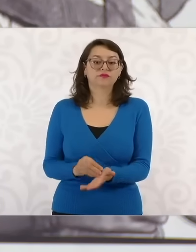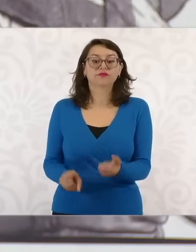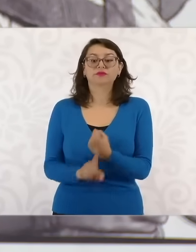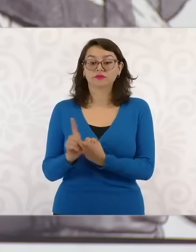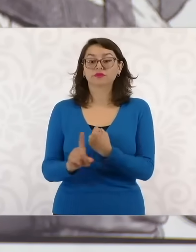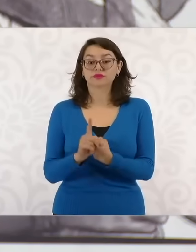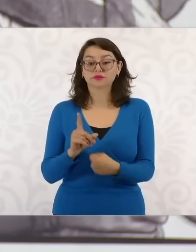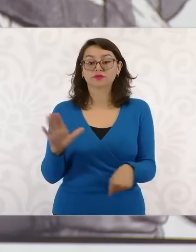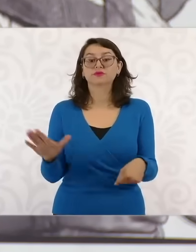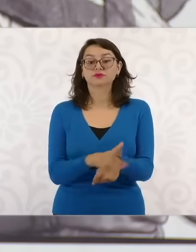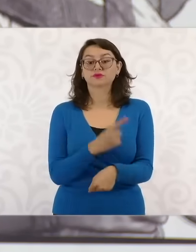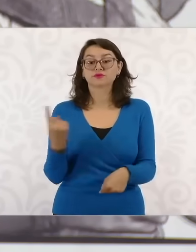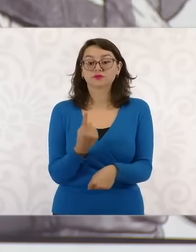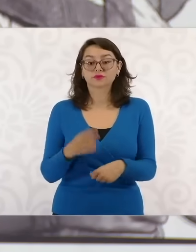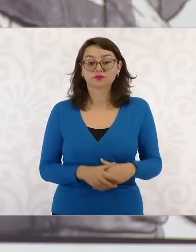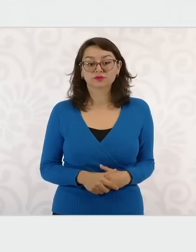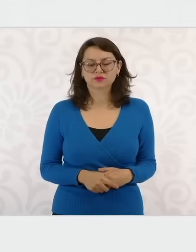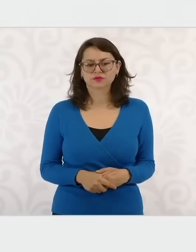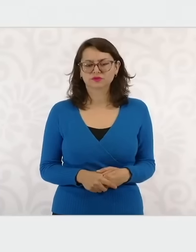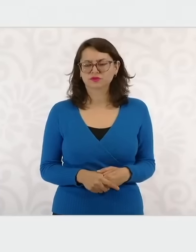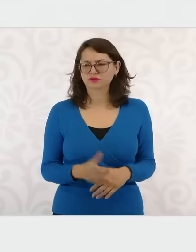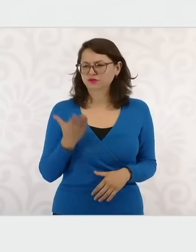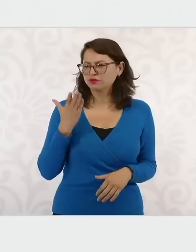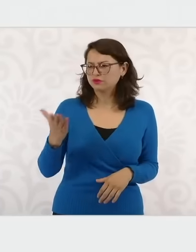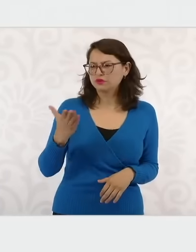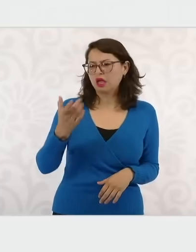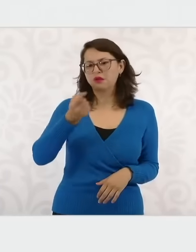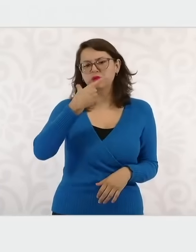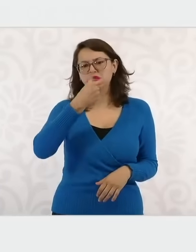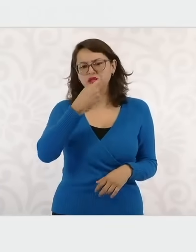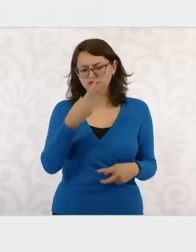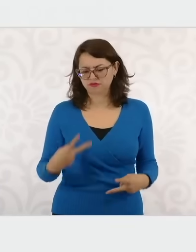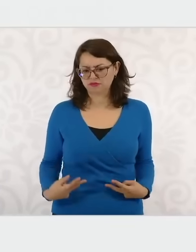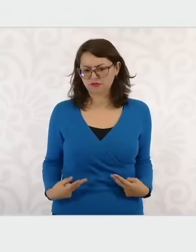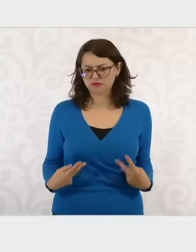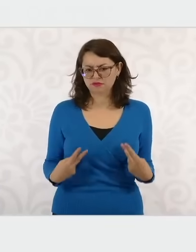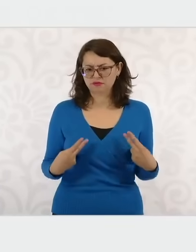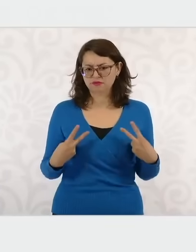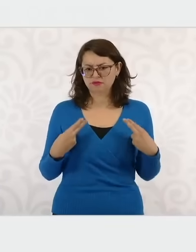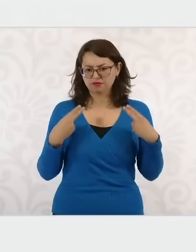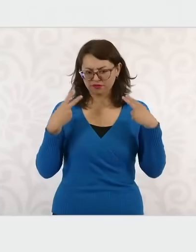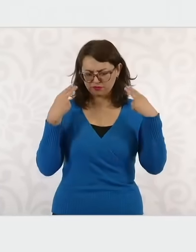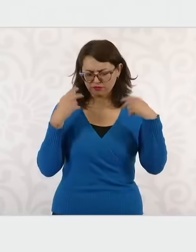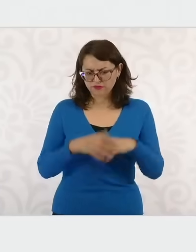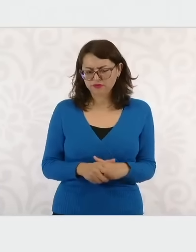la la solicitud de los oncológicos de pronto decían, eh se llevaban los medicamentos y a los